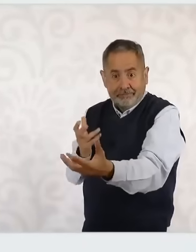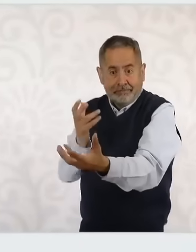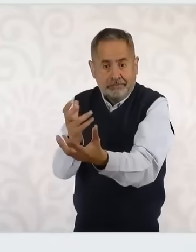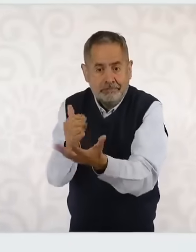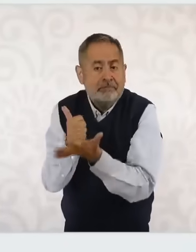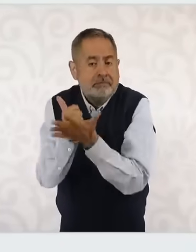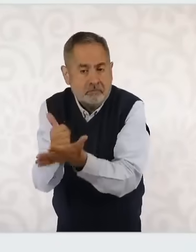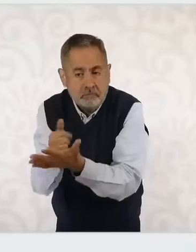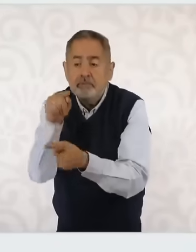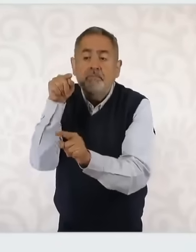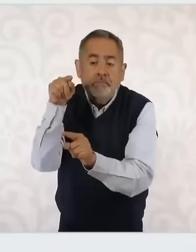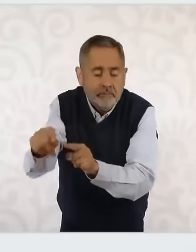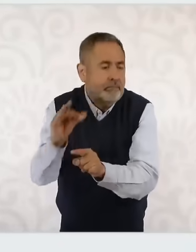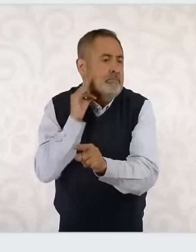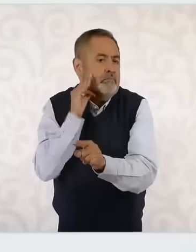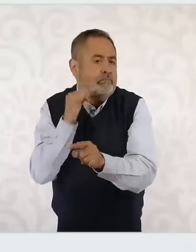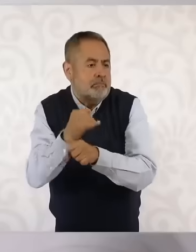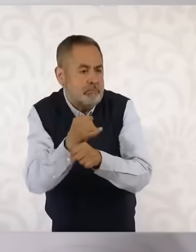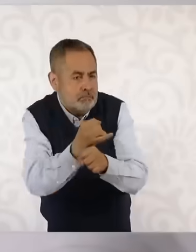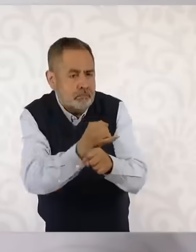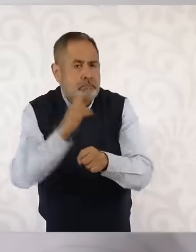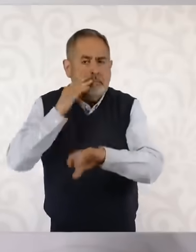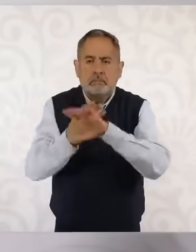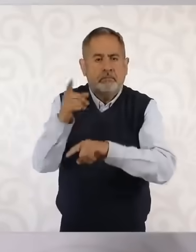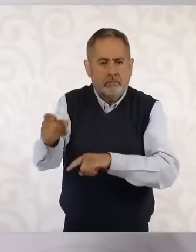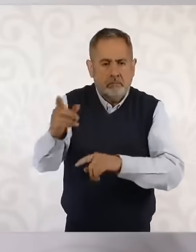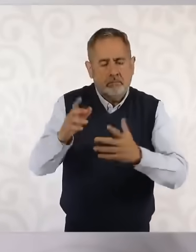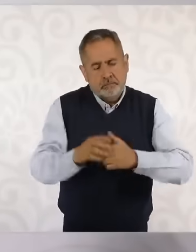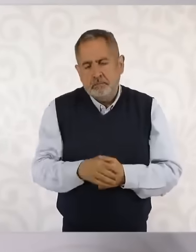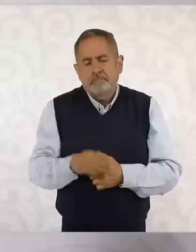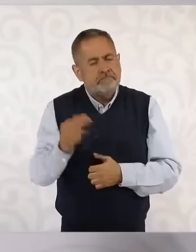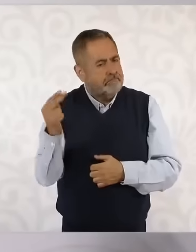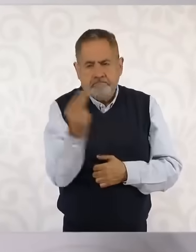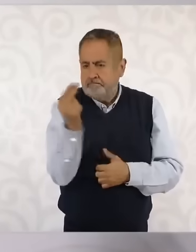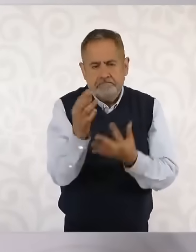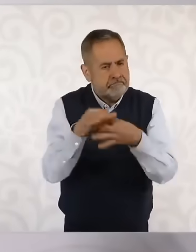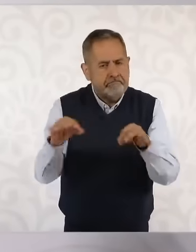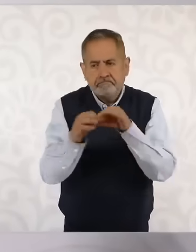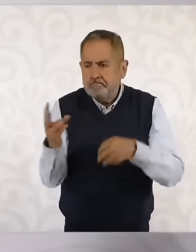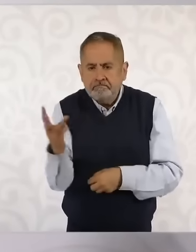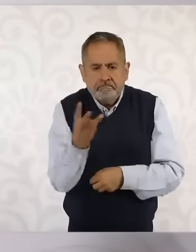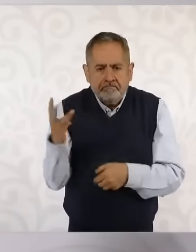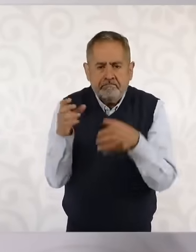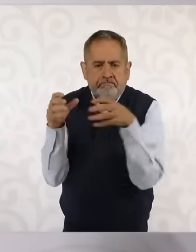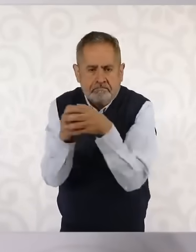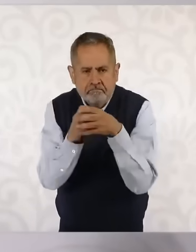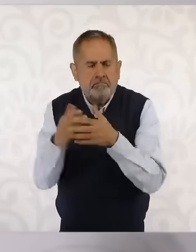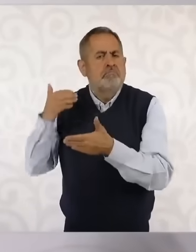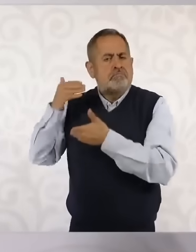que tiene su parte. Entonces, eh es muy importante esta coordinación. se venía dando, pero yo espero